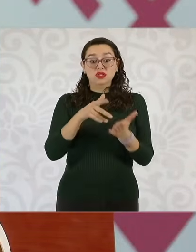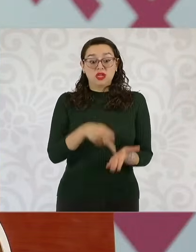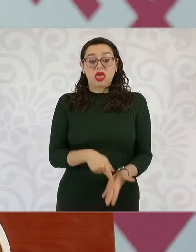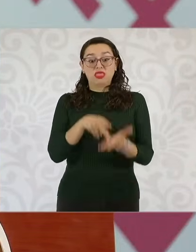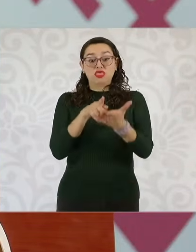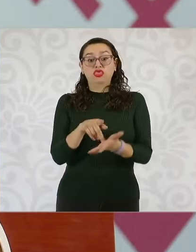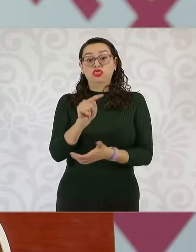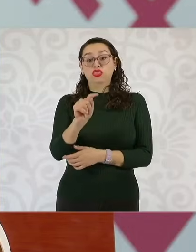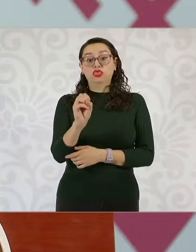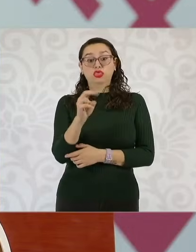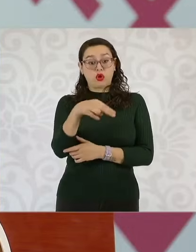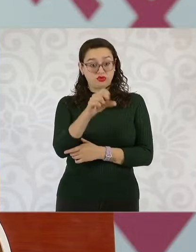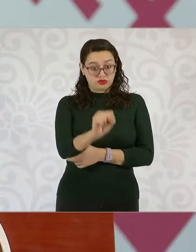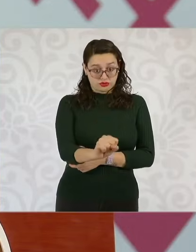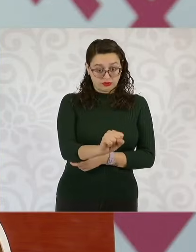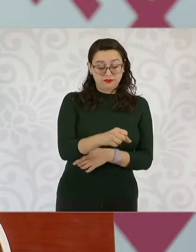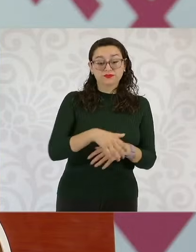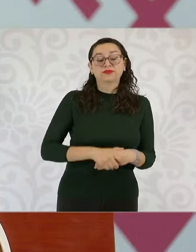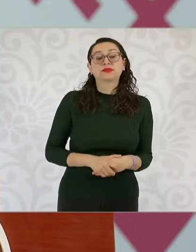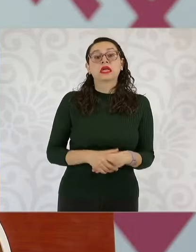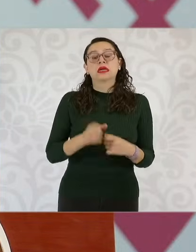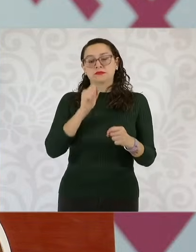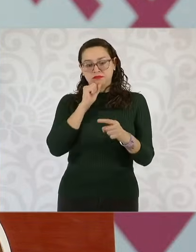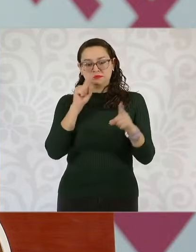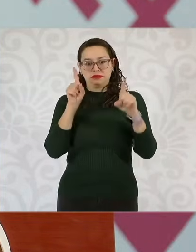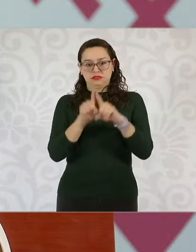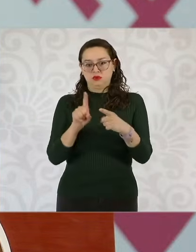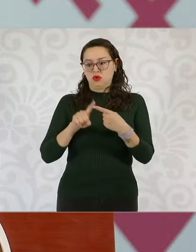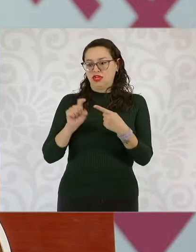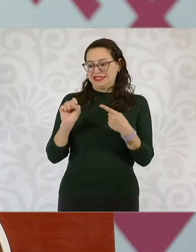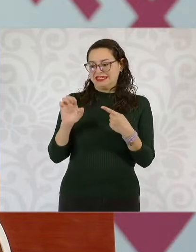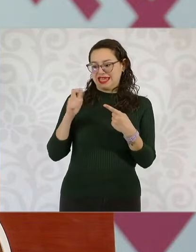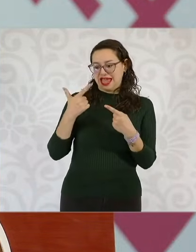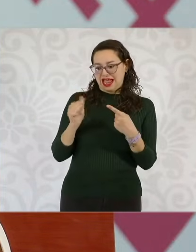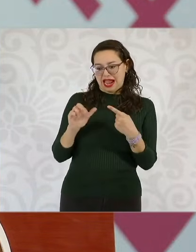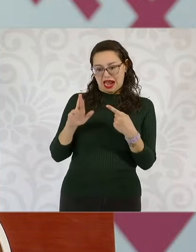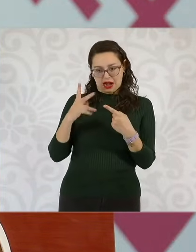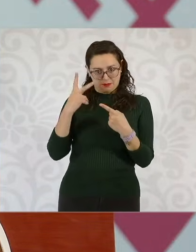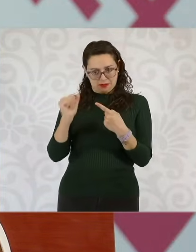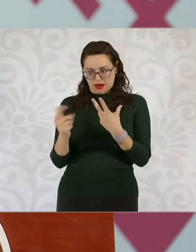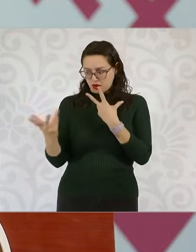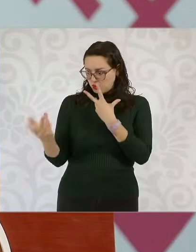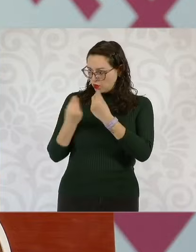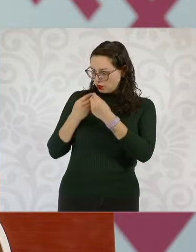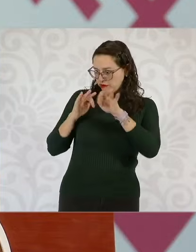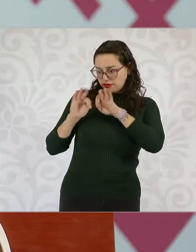la secretaría de agricultura y desarrollo rural Seguiremos suministrando fertilizantes gratuitos